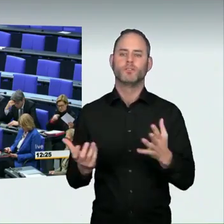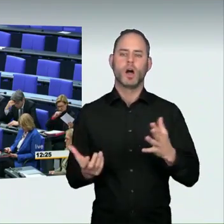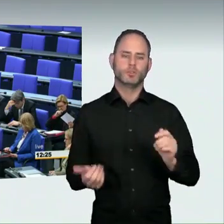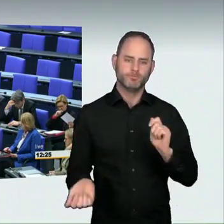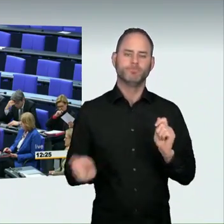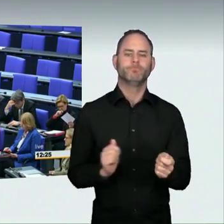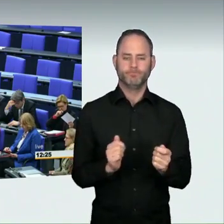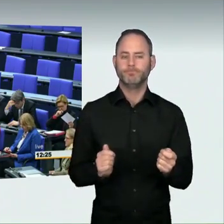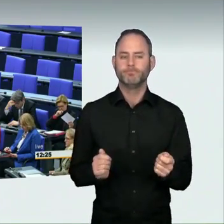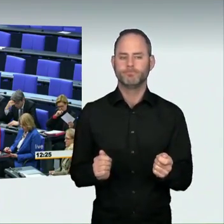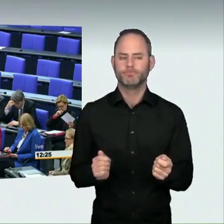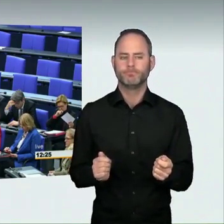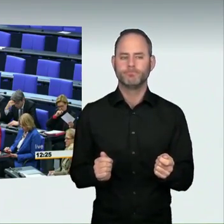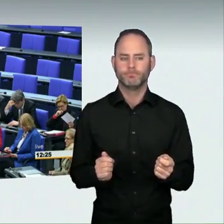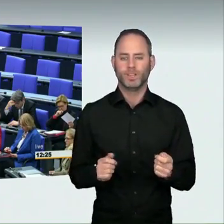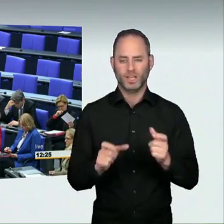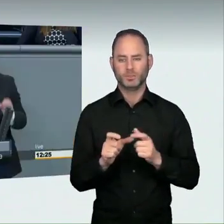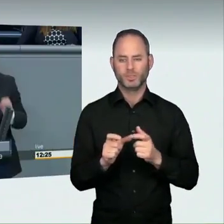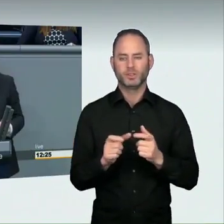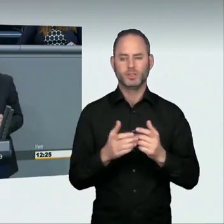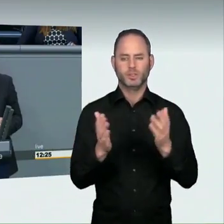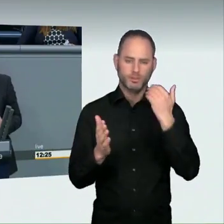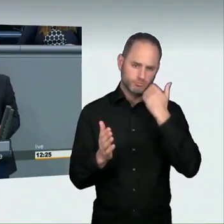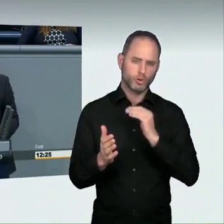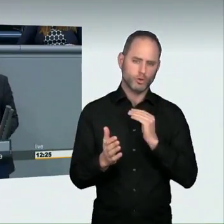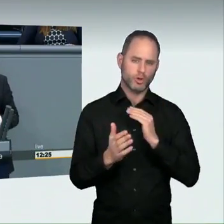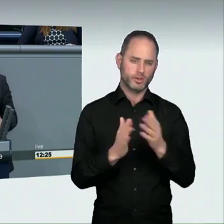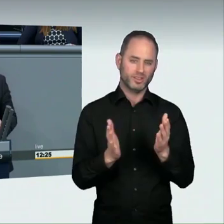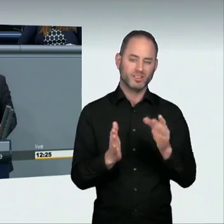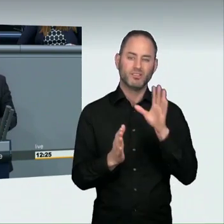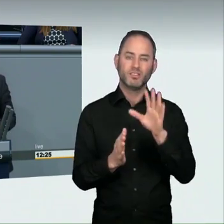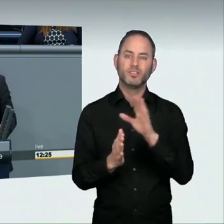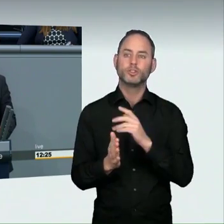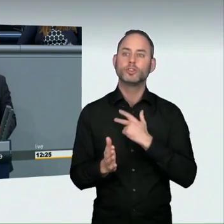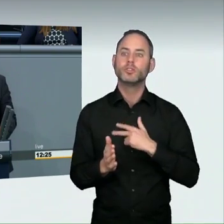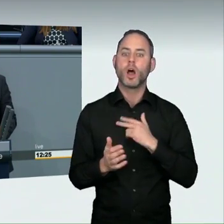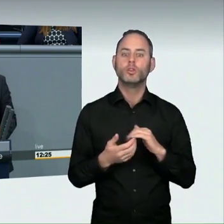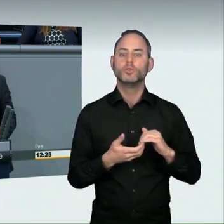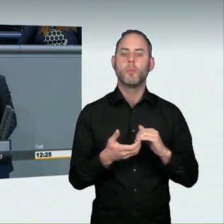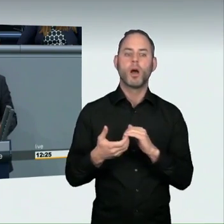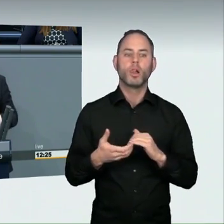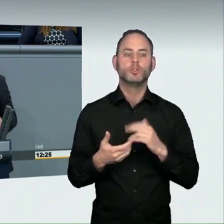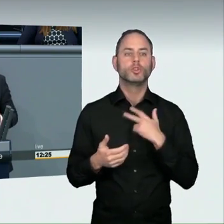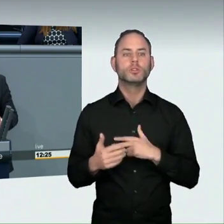Aber am Ende, glaube ich, kommen Sie nicht darum herum: Auch im Wahlkampf müssen Sie Ihrem Handeln hier im Parlament und der Bilanz,